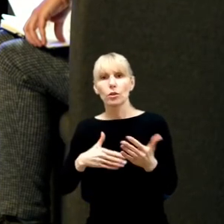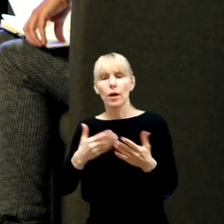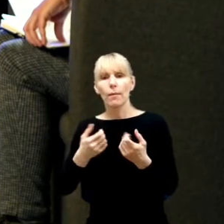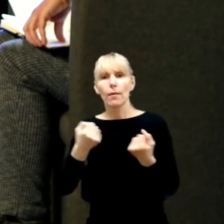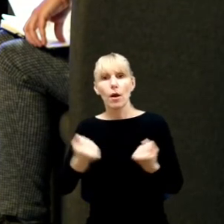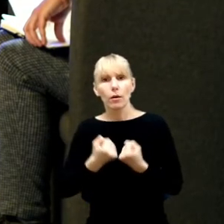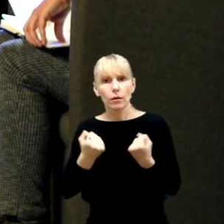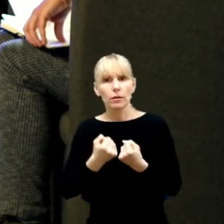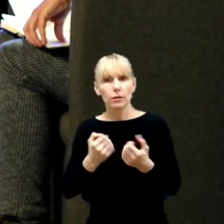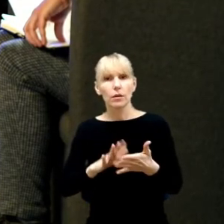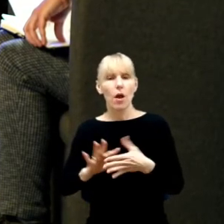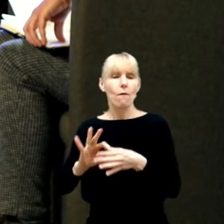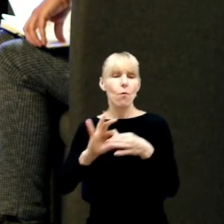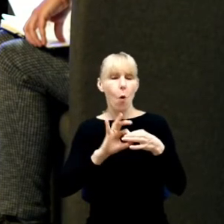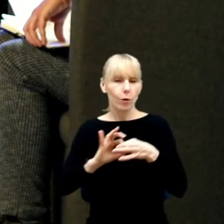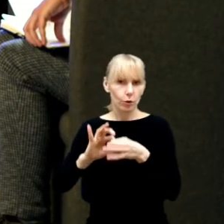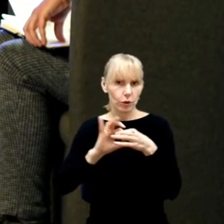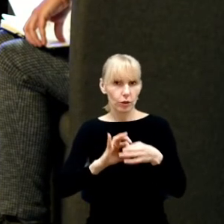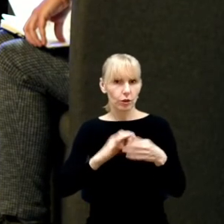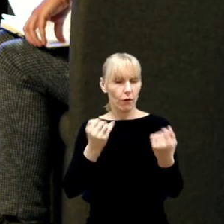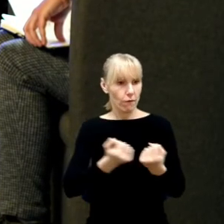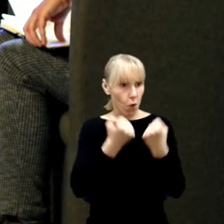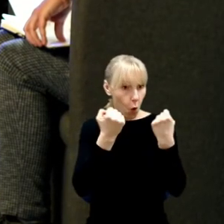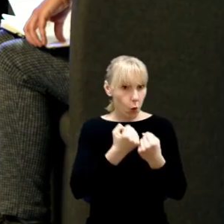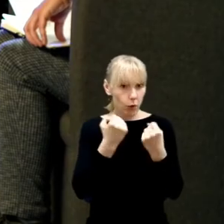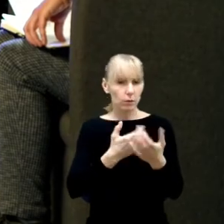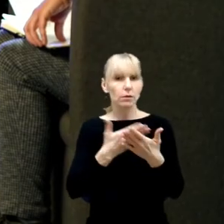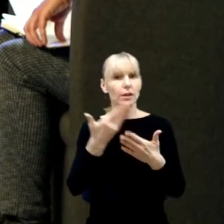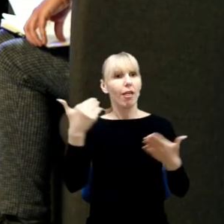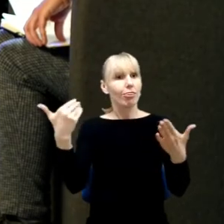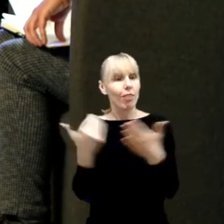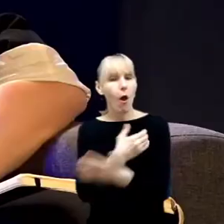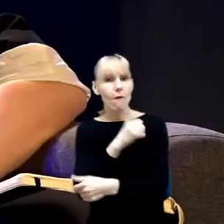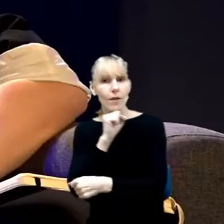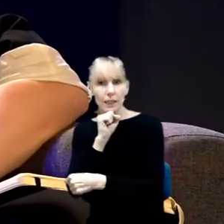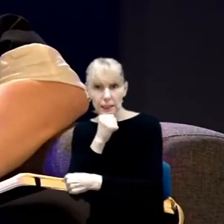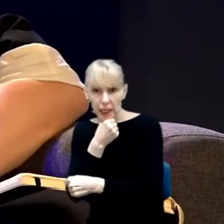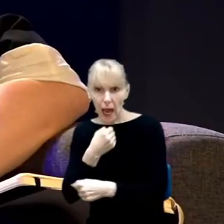i mamy przede wszystkim inne cele i to nam daje bardzo wielki potencjał.